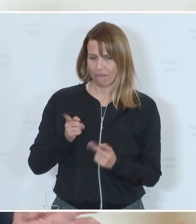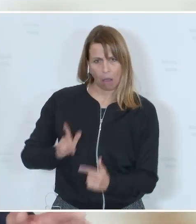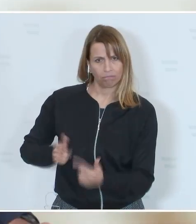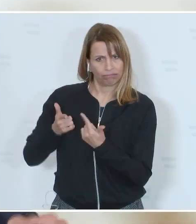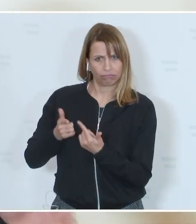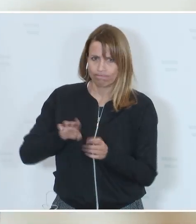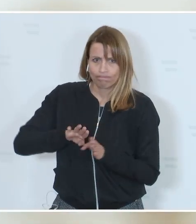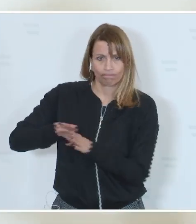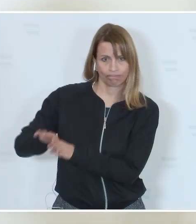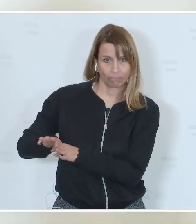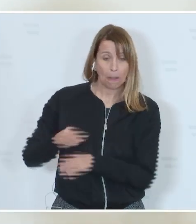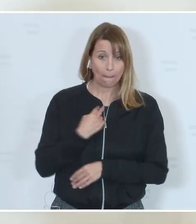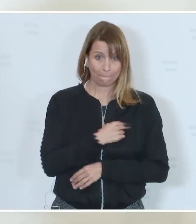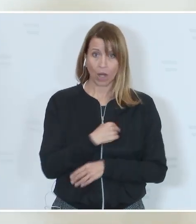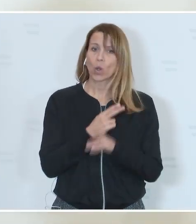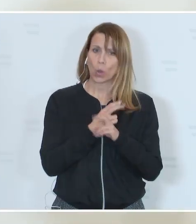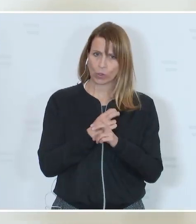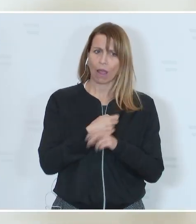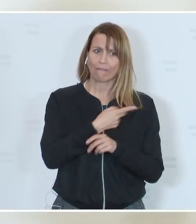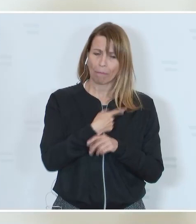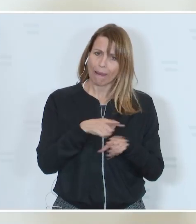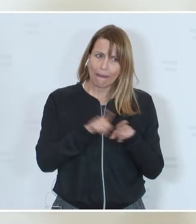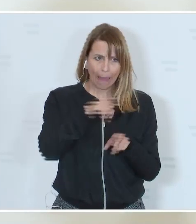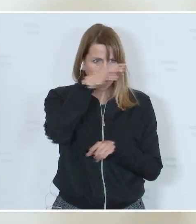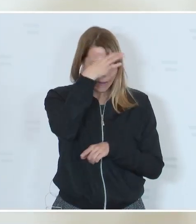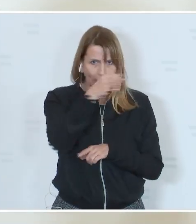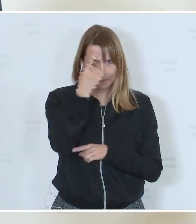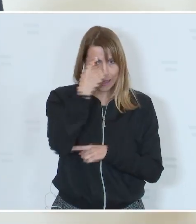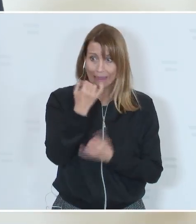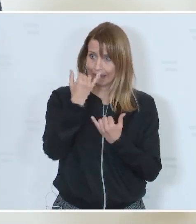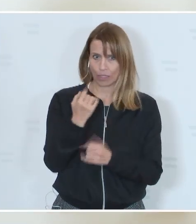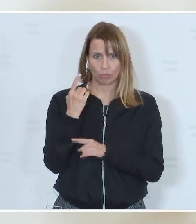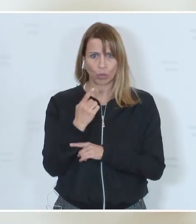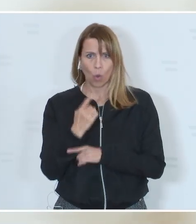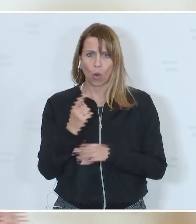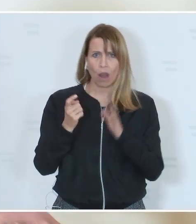Malta und Österreich sind der Ansicht, dass die derzeitigen Bedrohungen und Herausforderungen